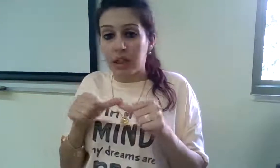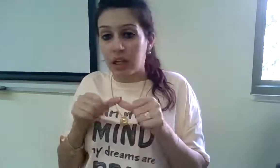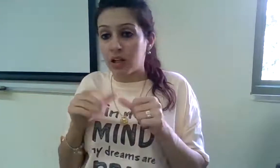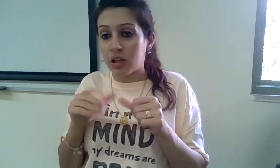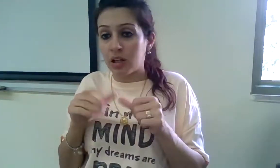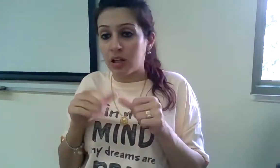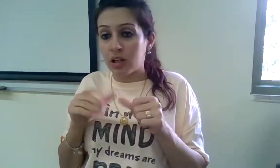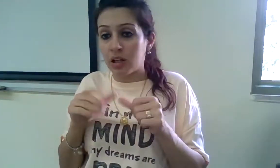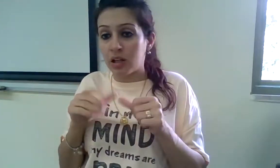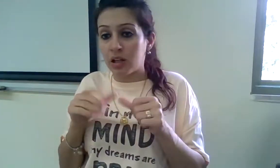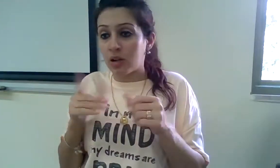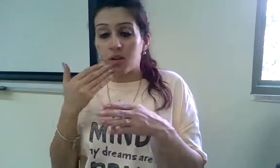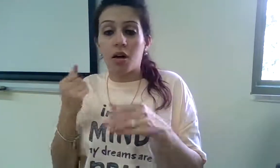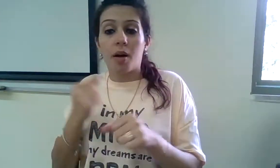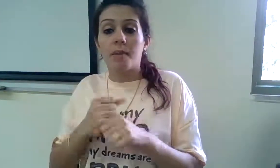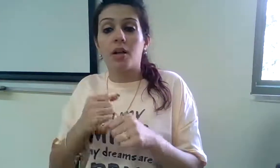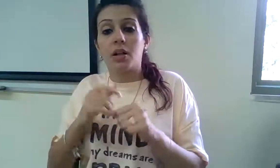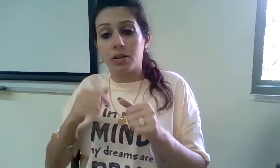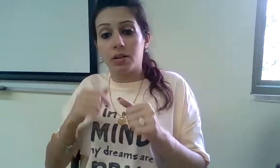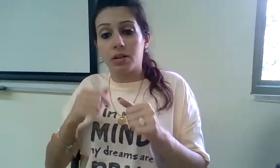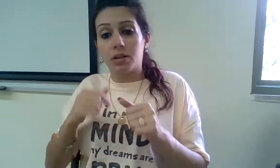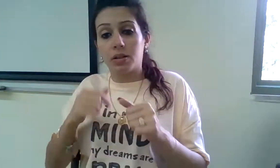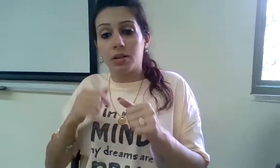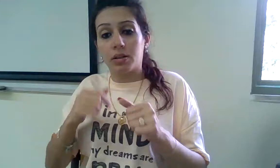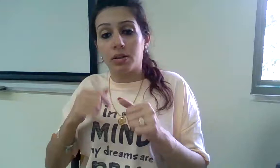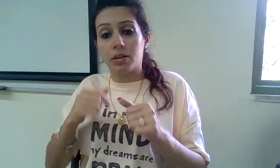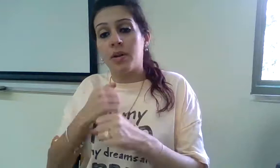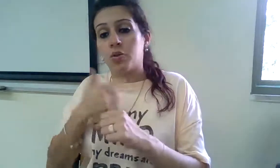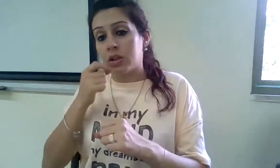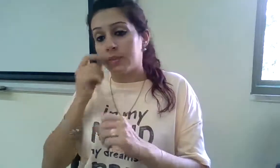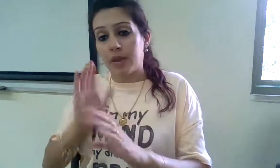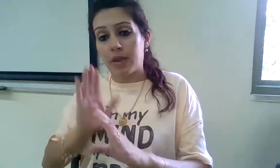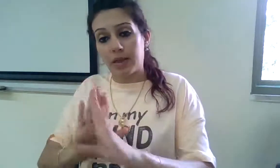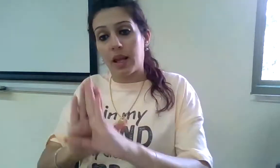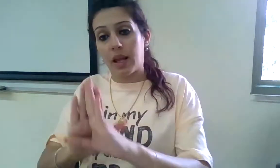الكتب الدراسية والصفوف وحسب